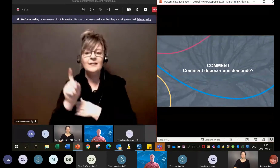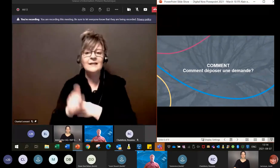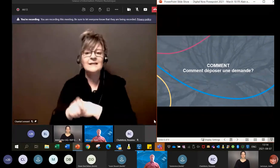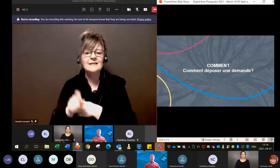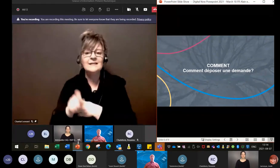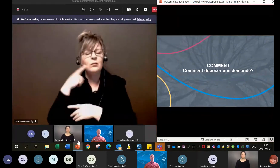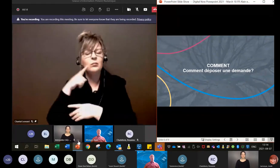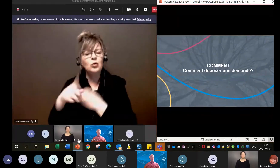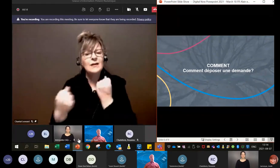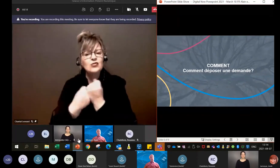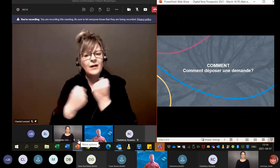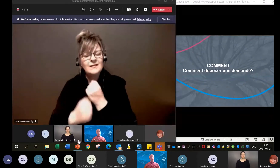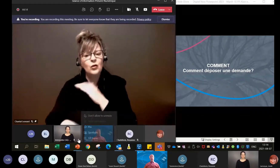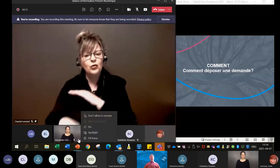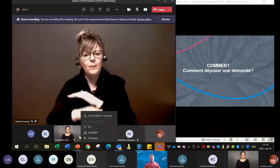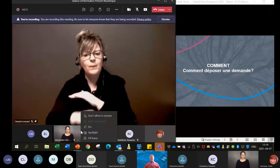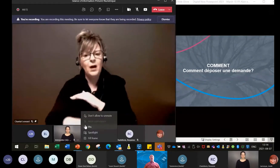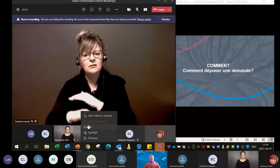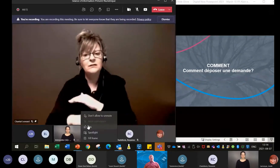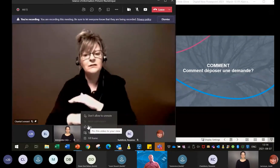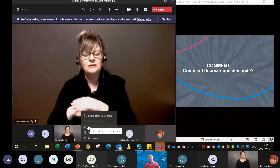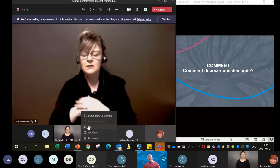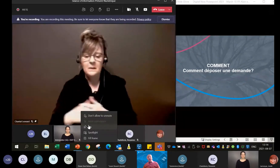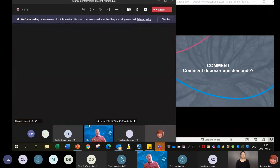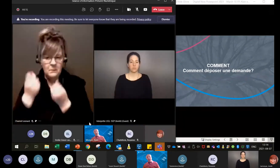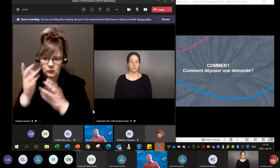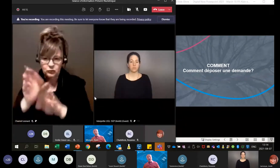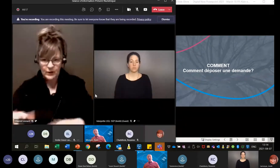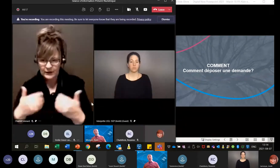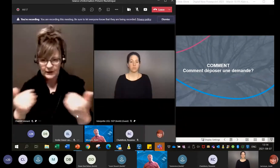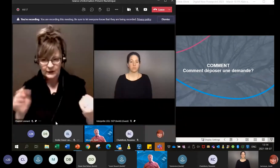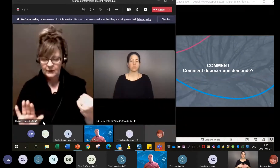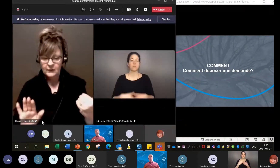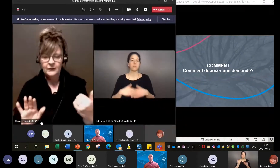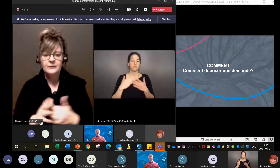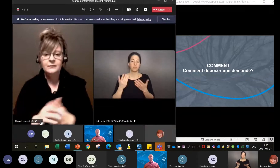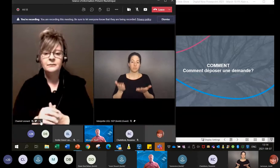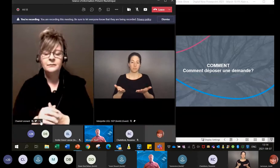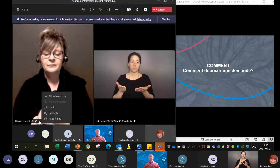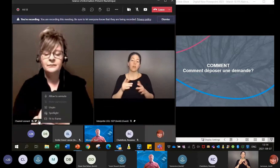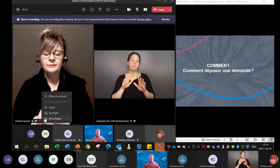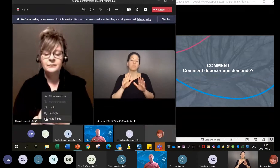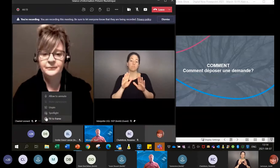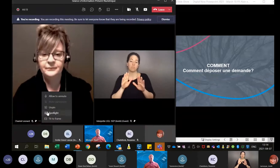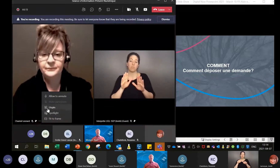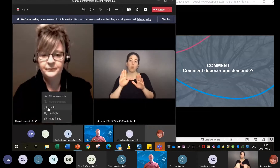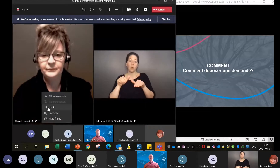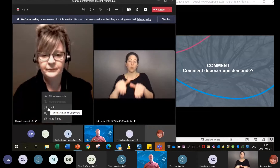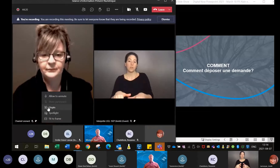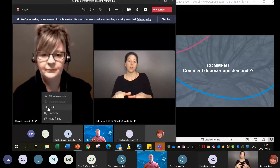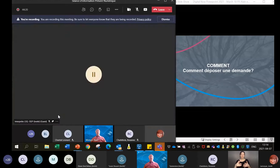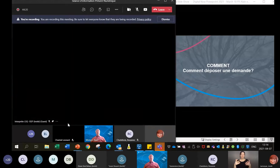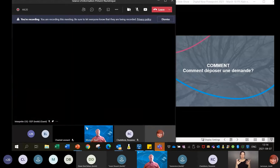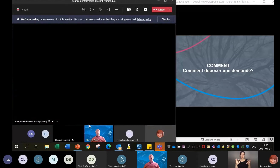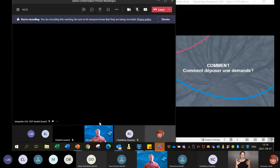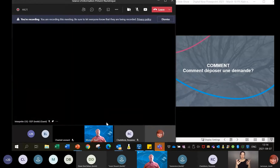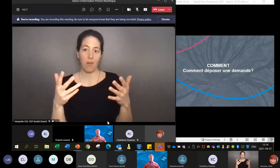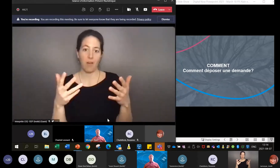de base ou composite. En fait, c’est la